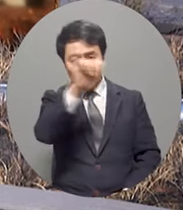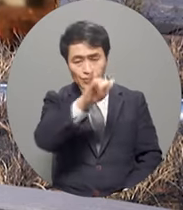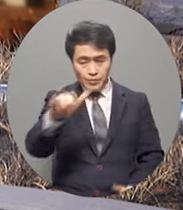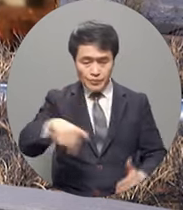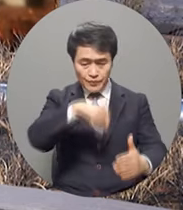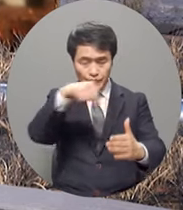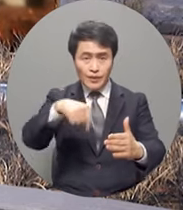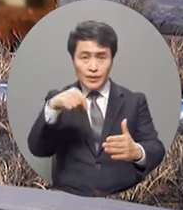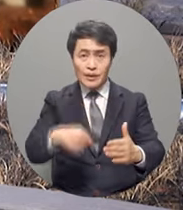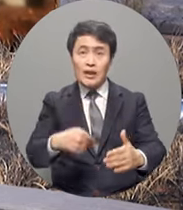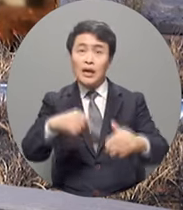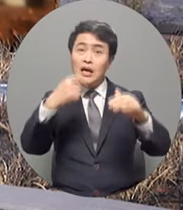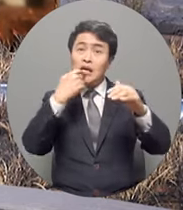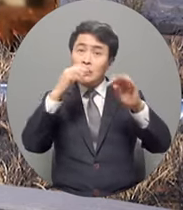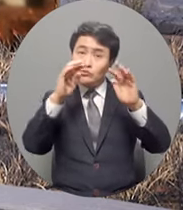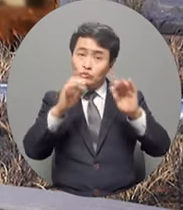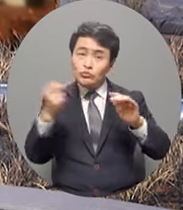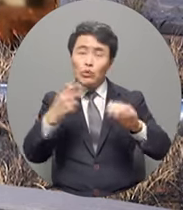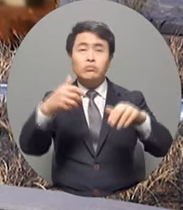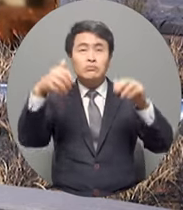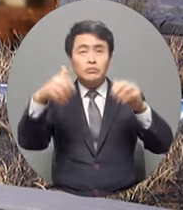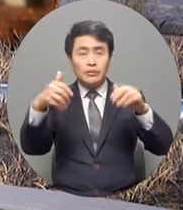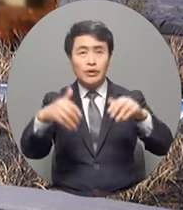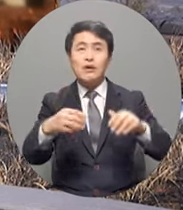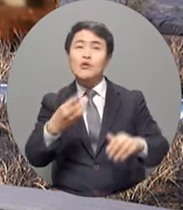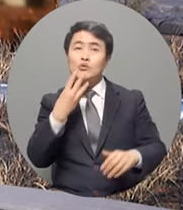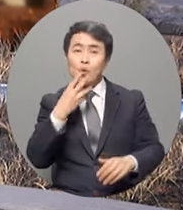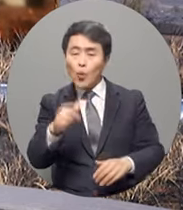또 내일부터 중부 내륙을 중심으로는눈이나 비가 오겠습니다.